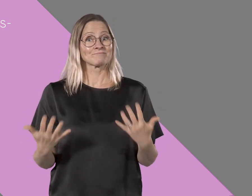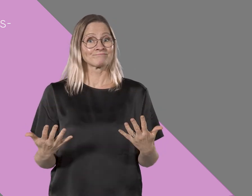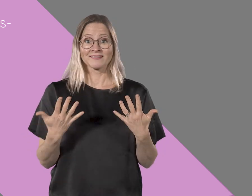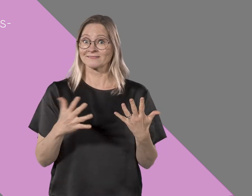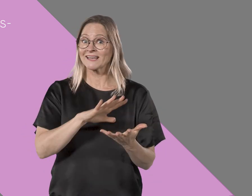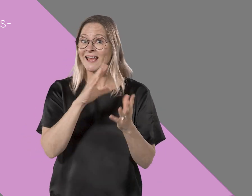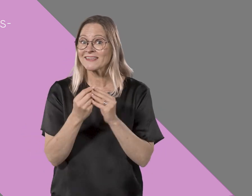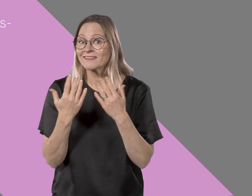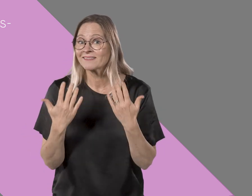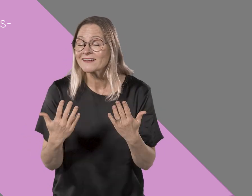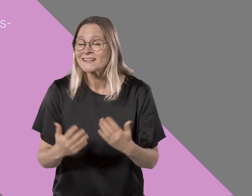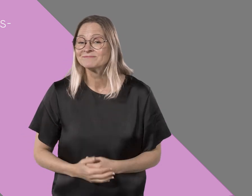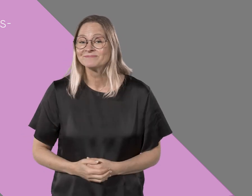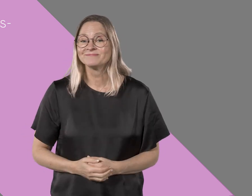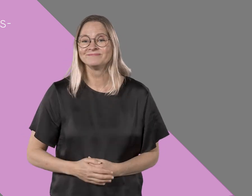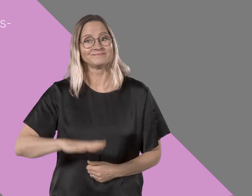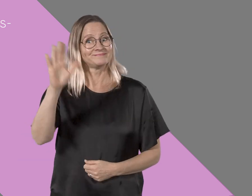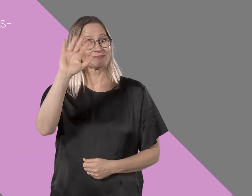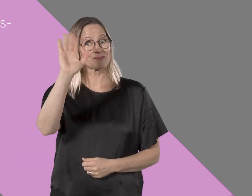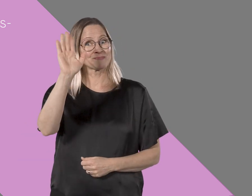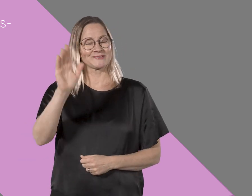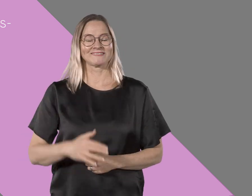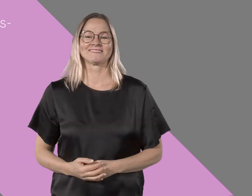Tässä kaikki tältä erää, moi moi!